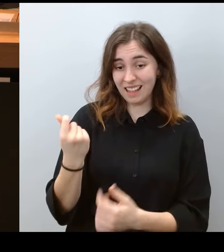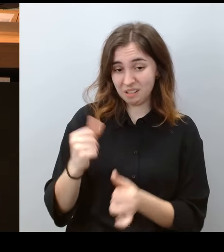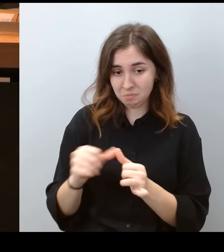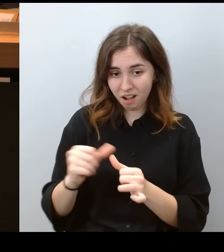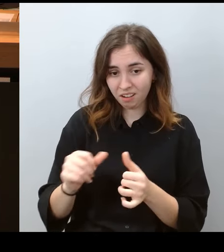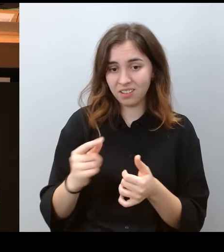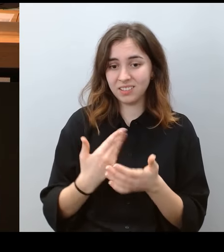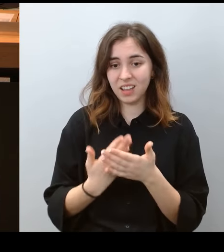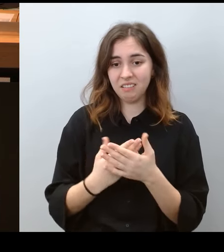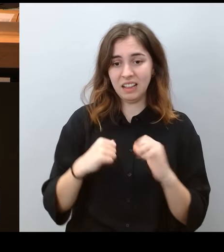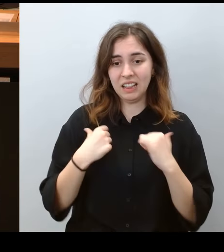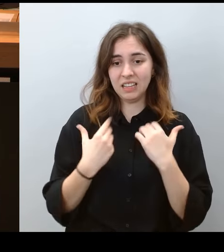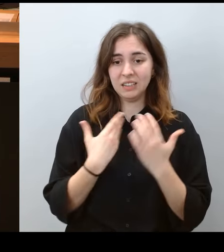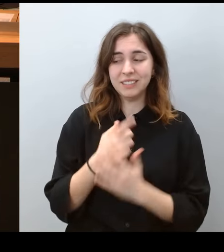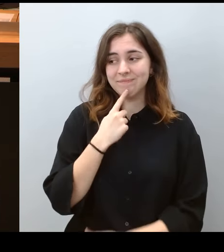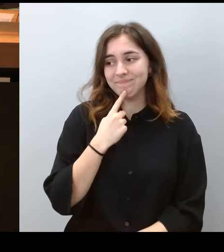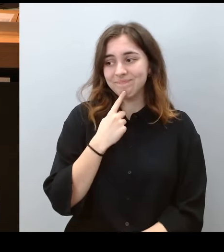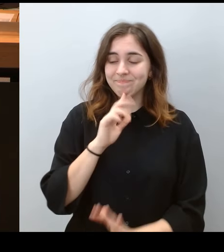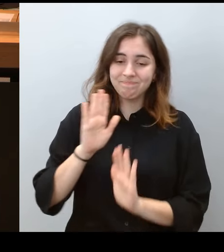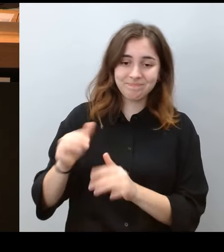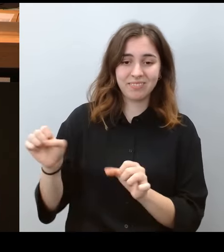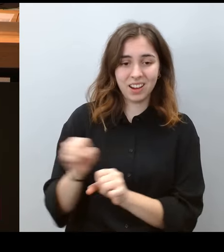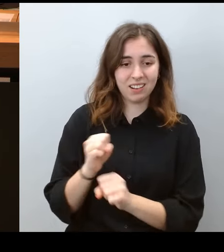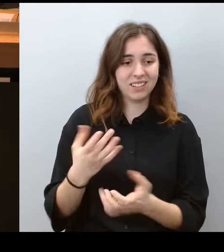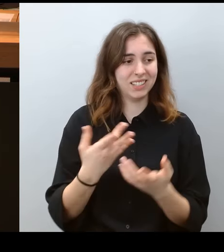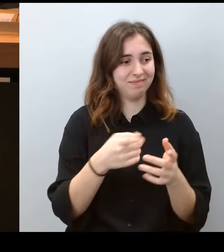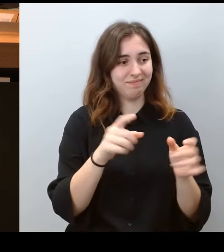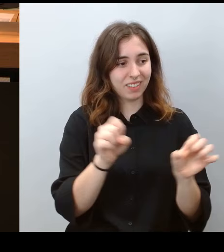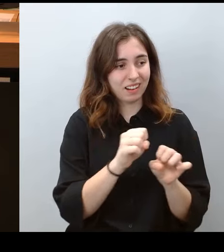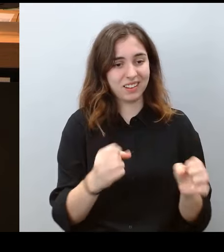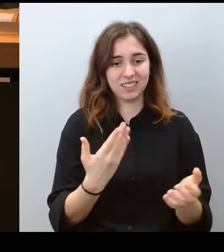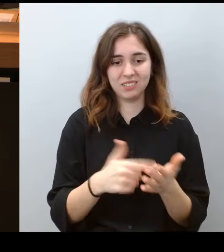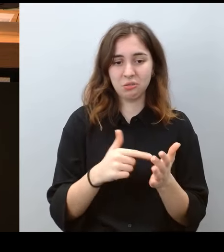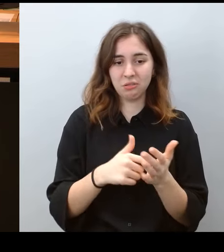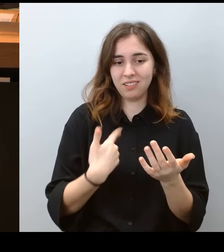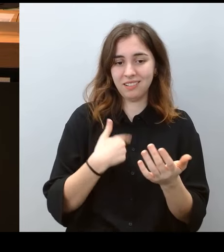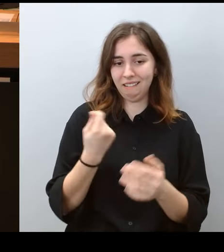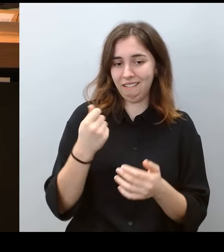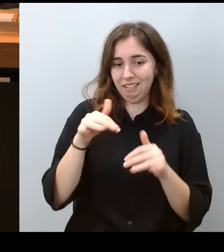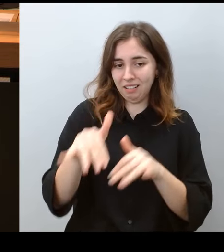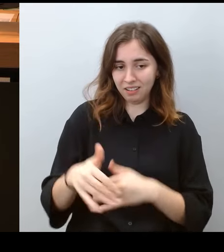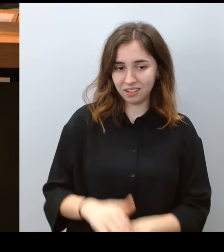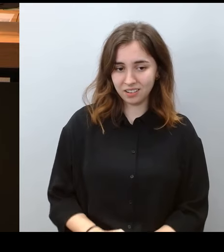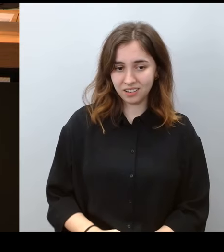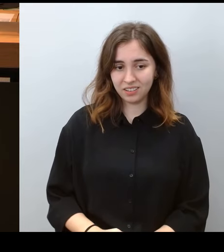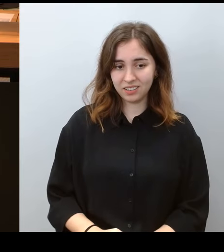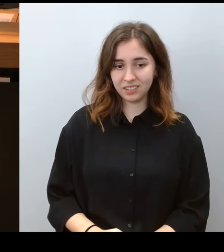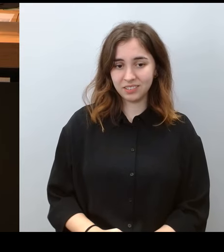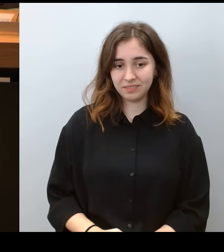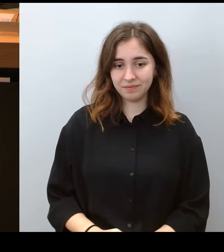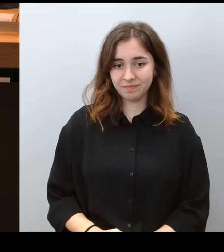Der Mangel an Möglichkeiten, weil ohne Geld man nur überhaupt dass zur Auswahl hat, was nichts oder nur wenig kostet.